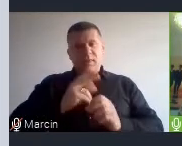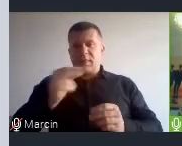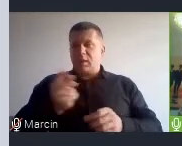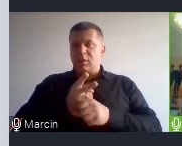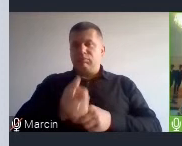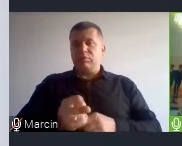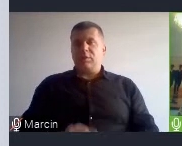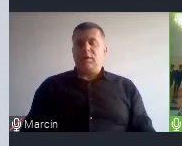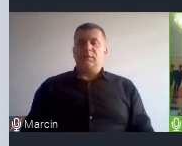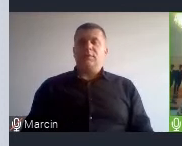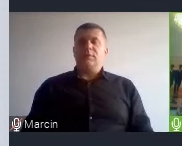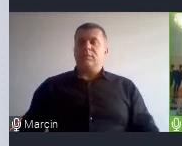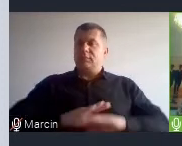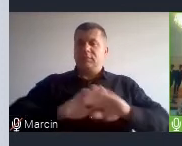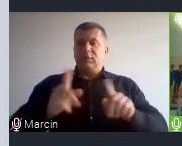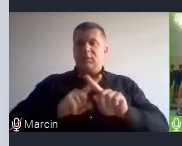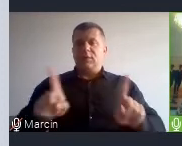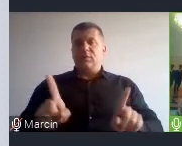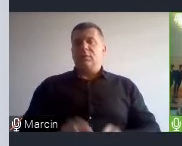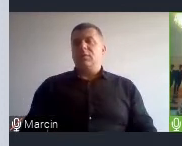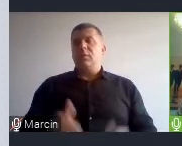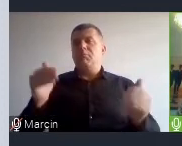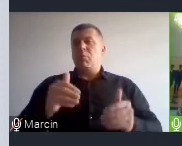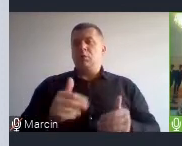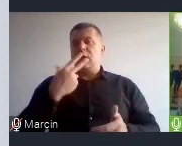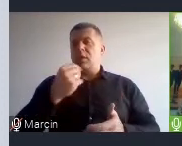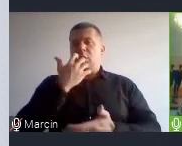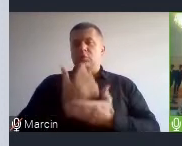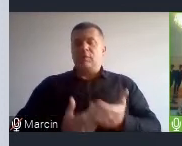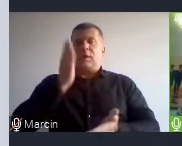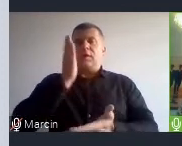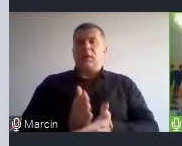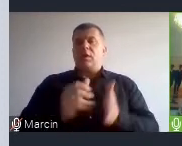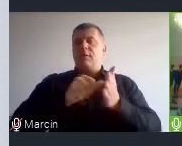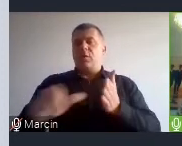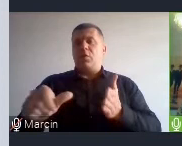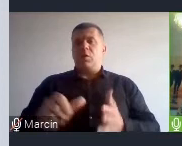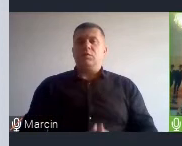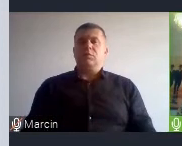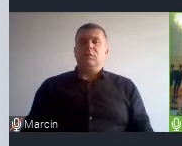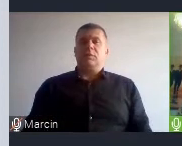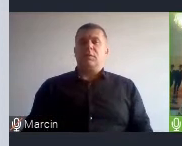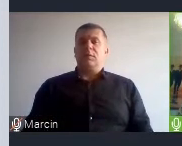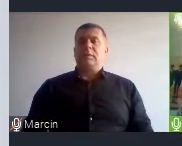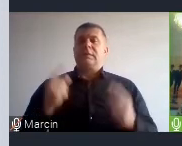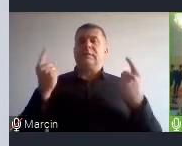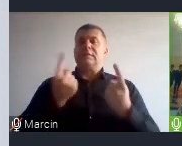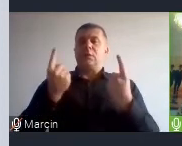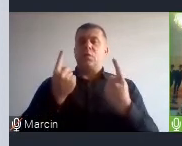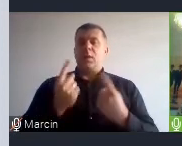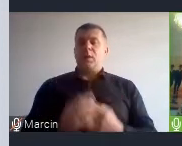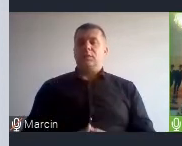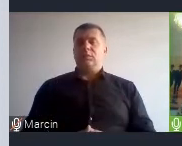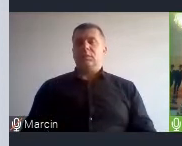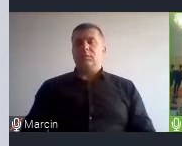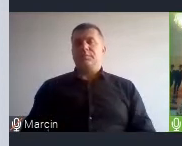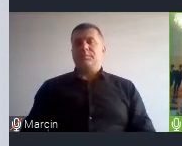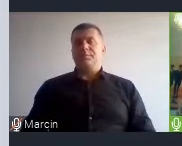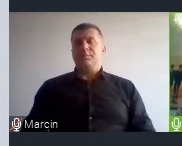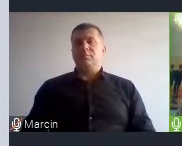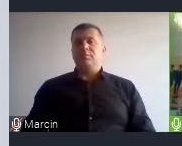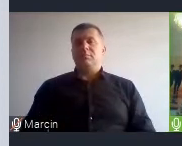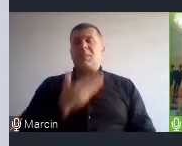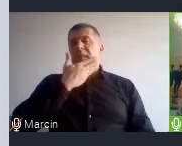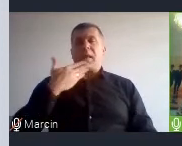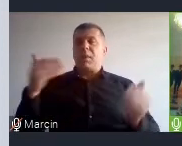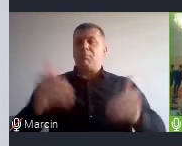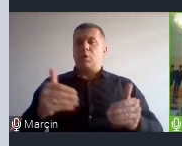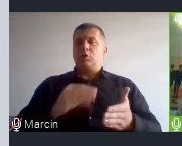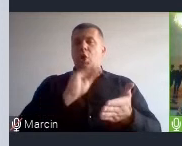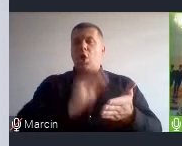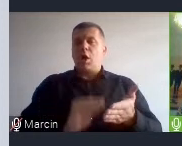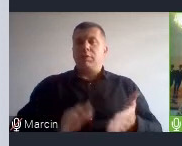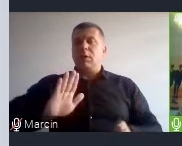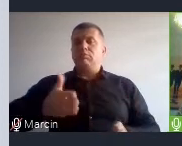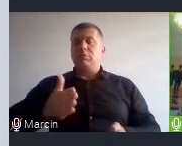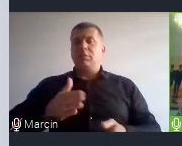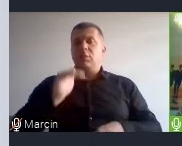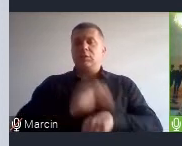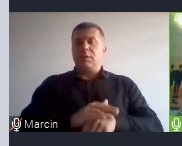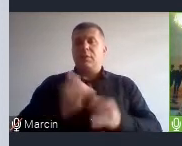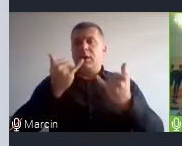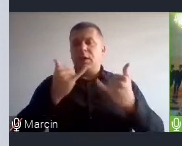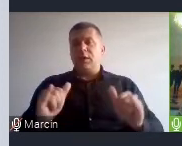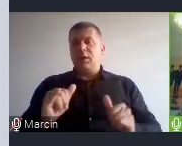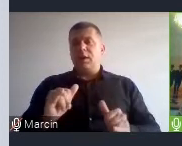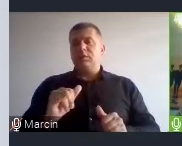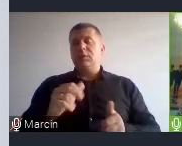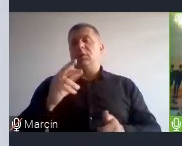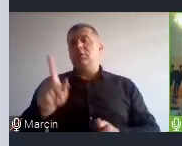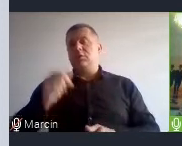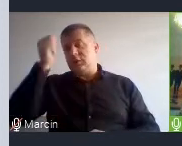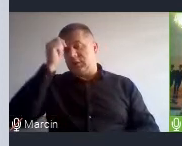Przy czym, można je stosować tylko i wyłącznie w sytuacji w której nie ma możliwości opisania przedmiotu zamówienia inaczej niż nazwą.